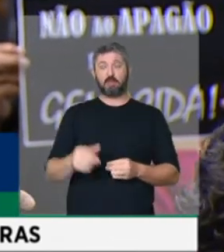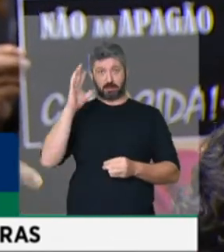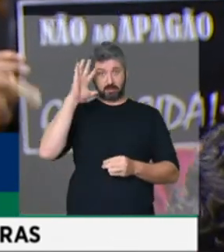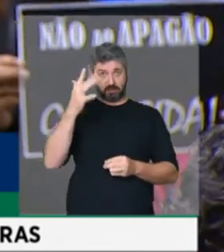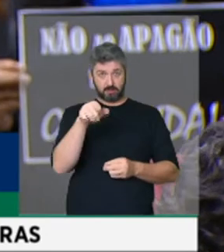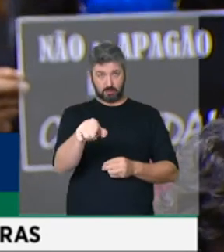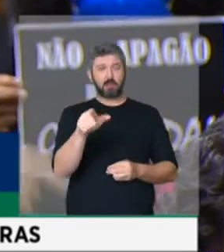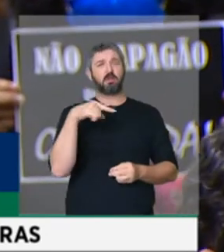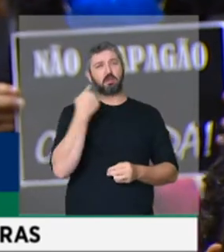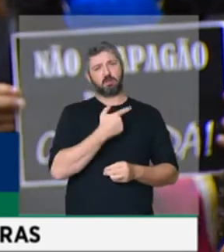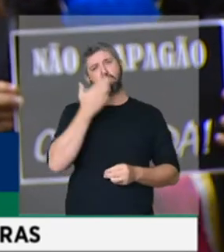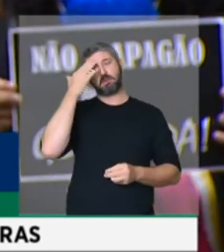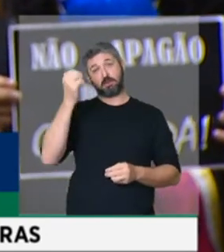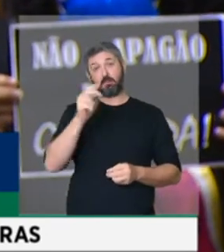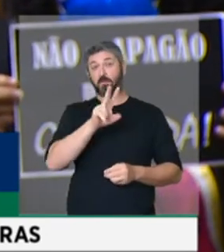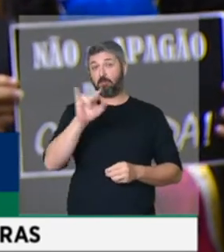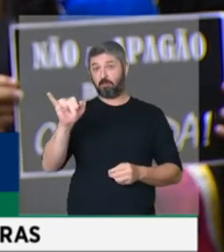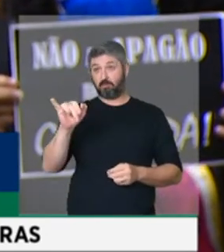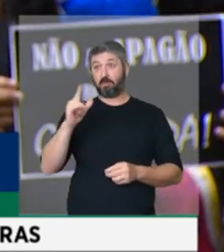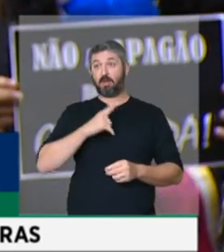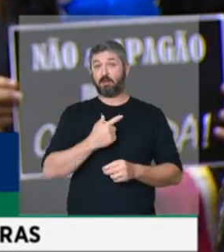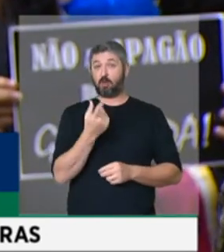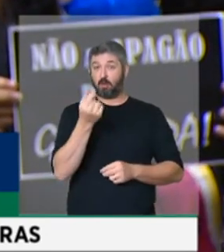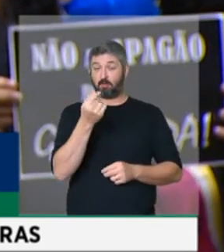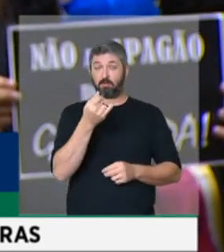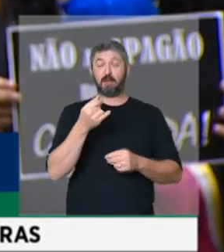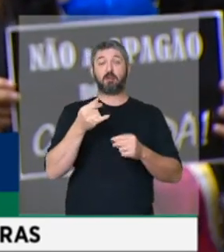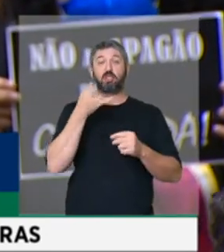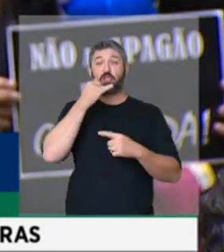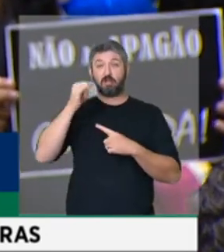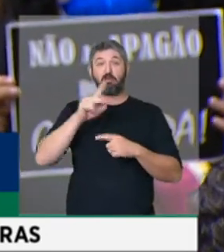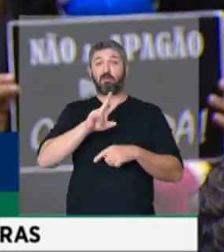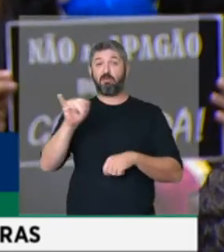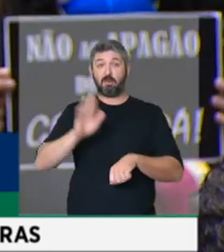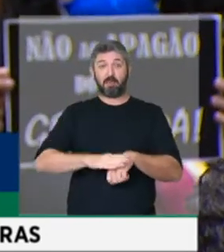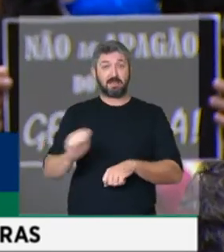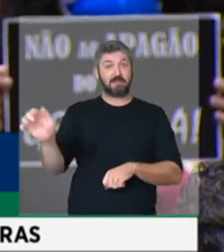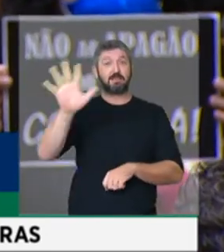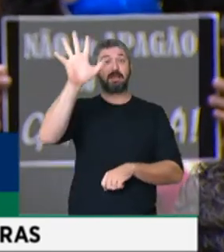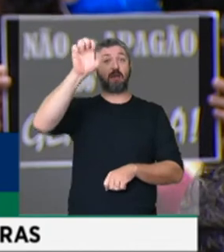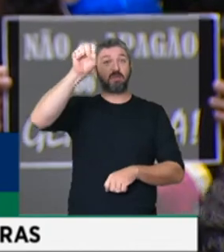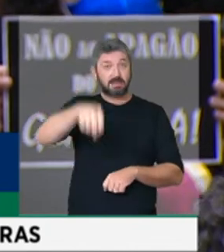RIA. SEM PASSAR POR UMA COMISSÃO ESPECIAL QUE ANALISE COM PROFUNDIDADE, QUE OBSERVE TODOS OS ASPECTOS QUE ENVOLVEM